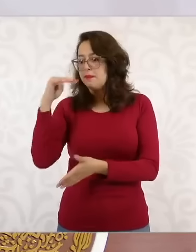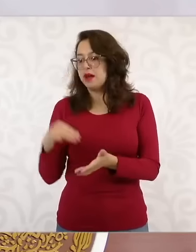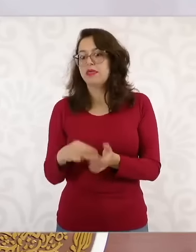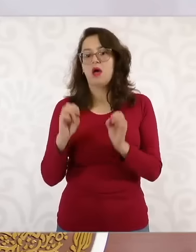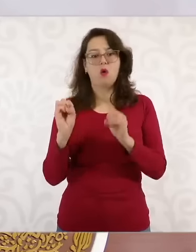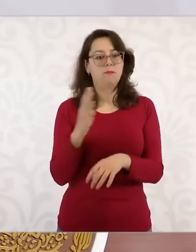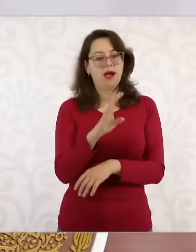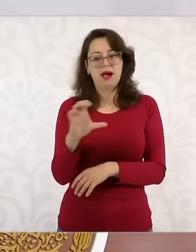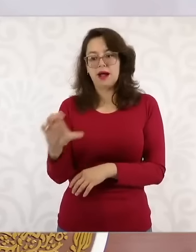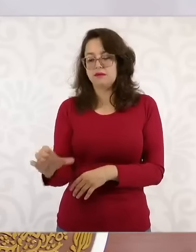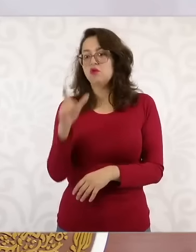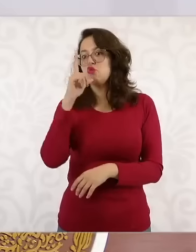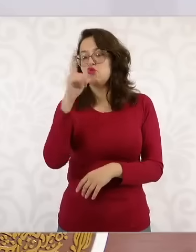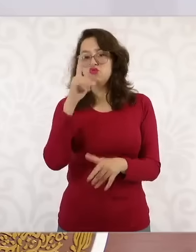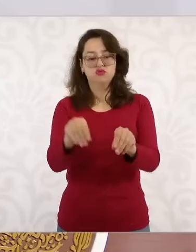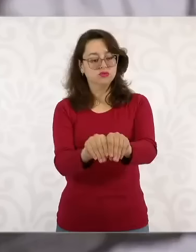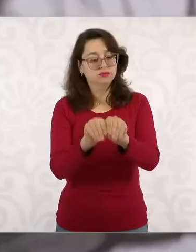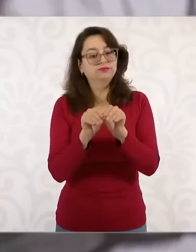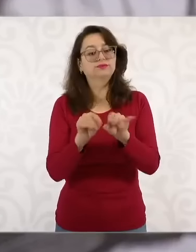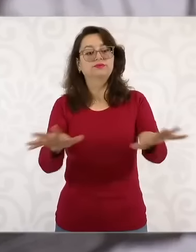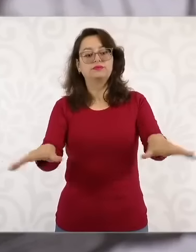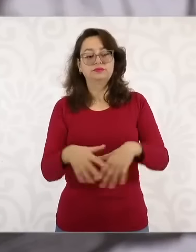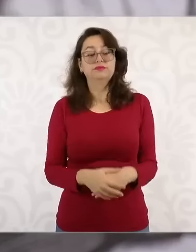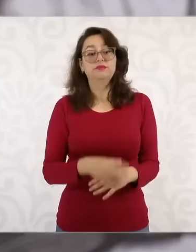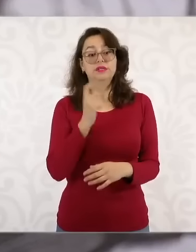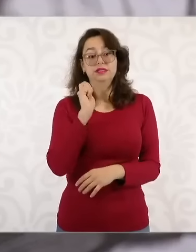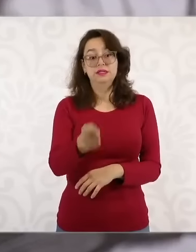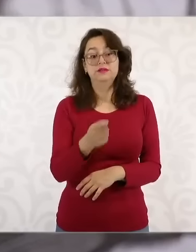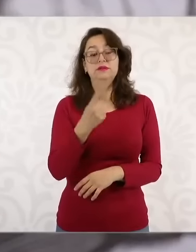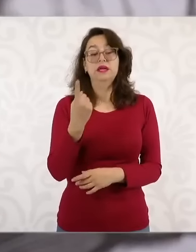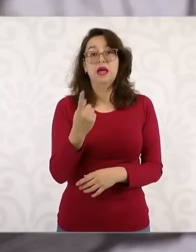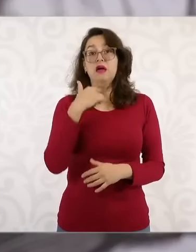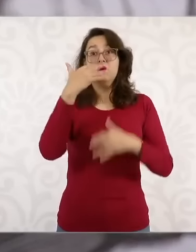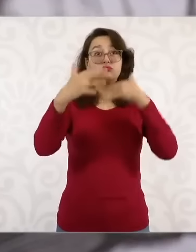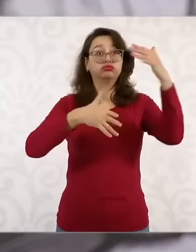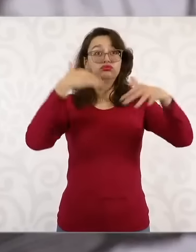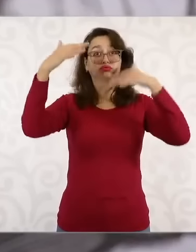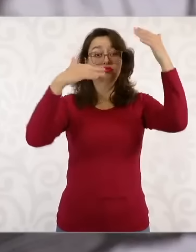evitar más de un millón de emisión de toneladas de CO2 al año. Siguiente diapositiva, por favor.